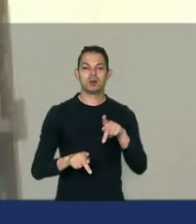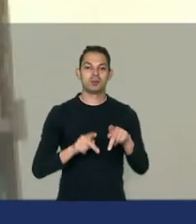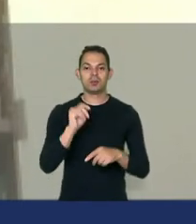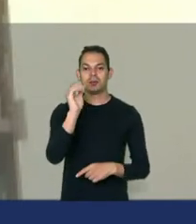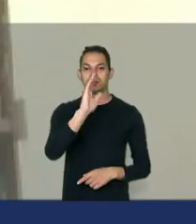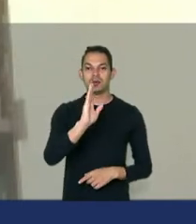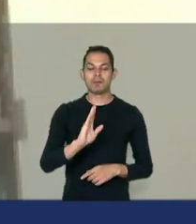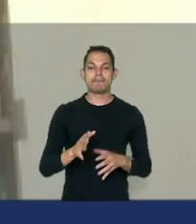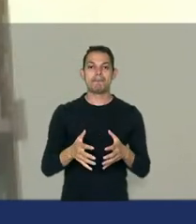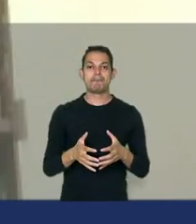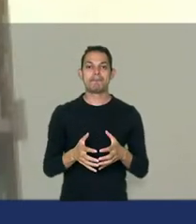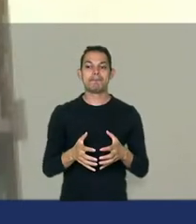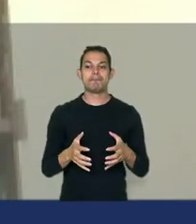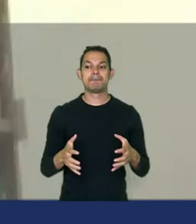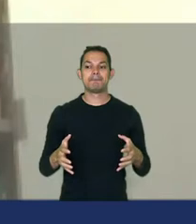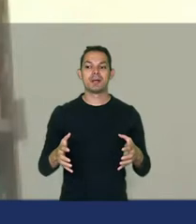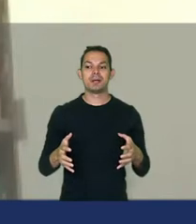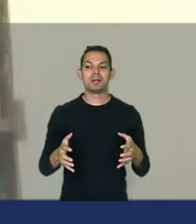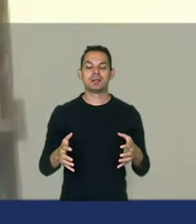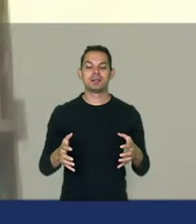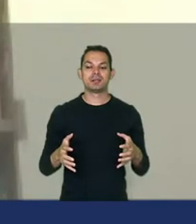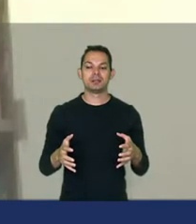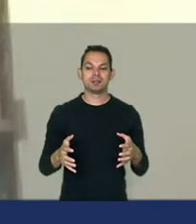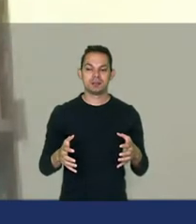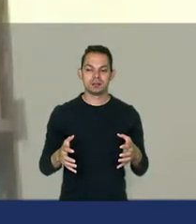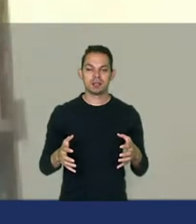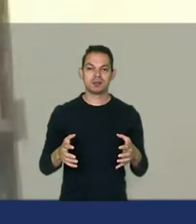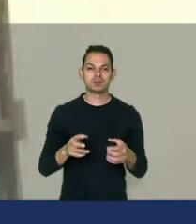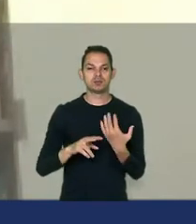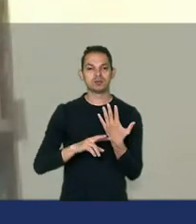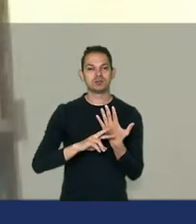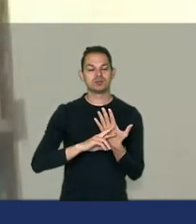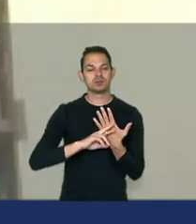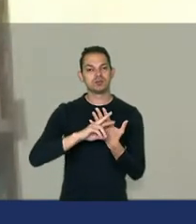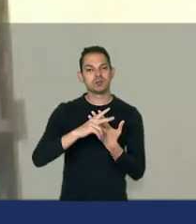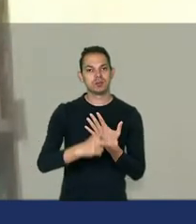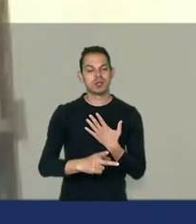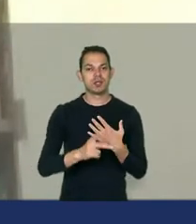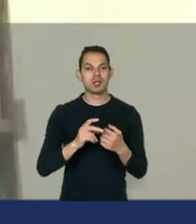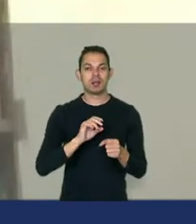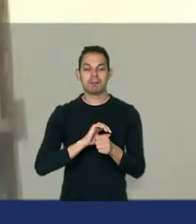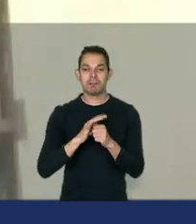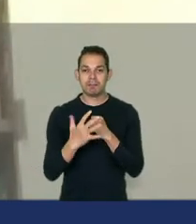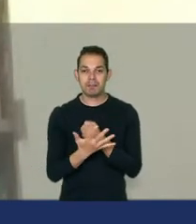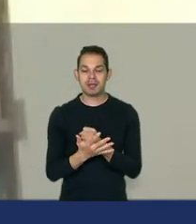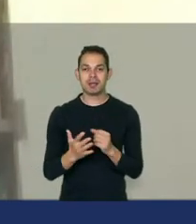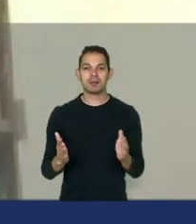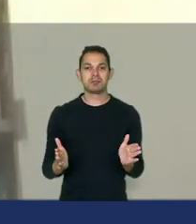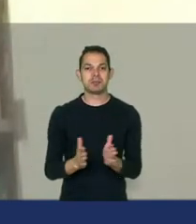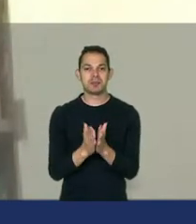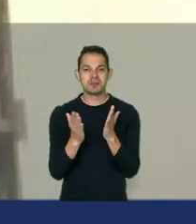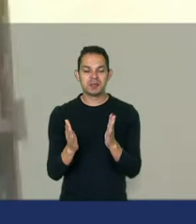SUA GRANDE MAIORIA, TEM CONVIVIDO COM O RESULTADO DA PANDEMIA, COM O EMPOBRECIMENTO, COM A FOME E